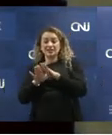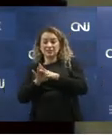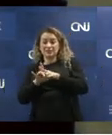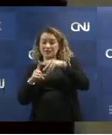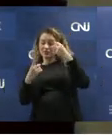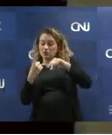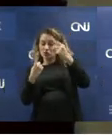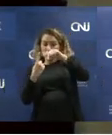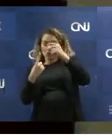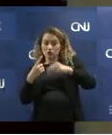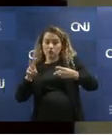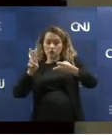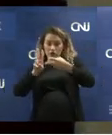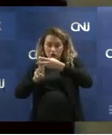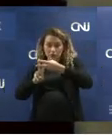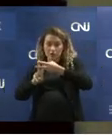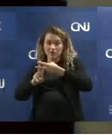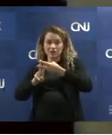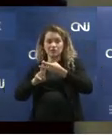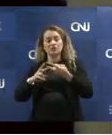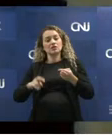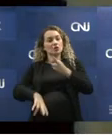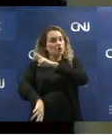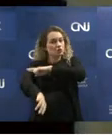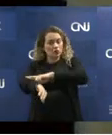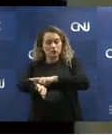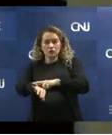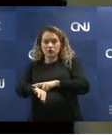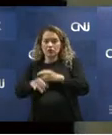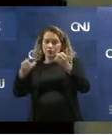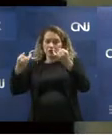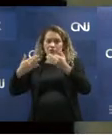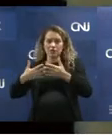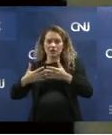Essa questão, e com todo respeito, é absolutamente equivocado.